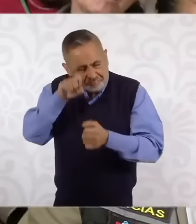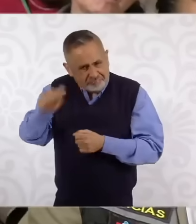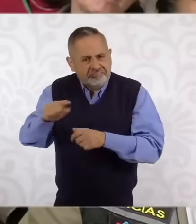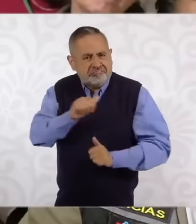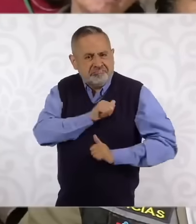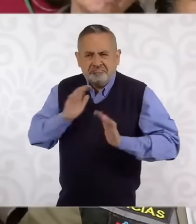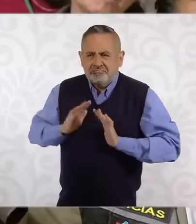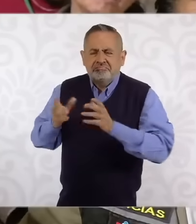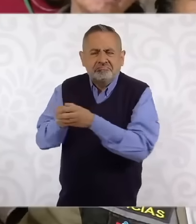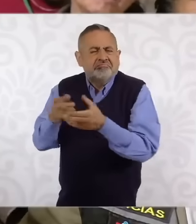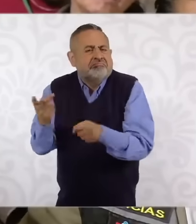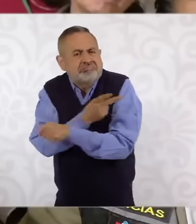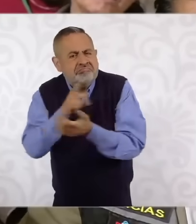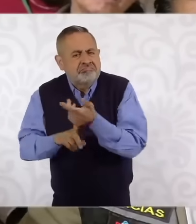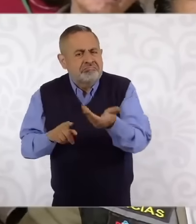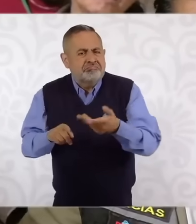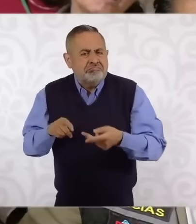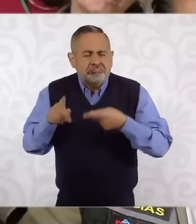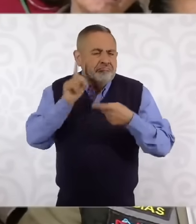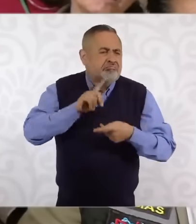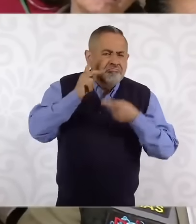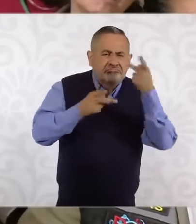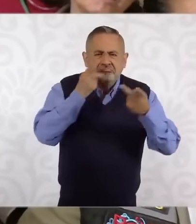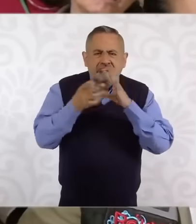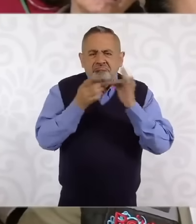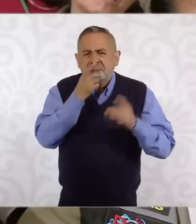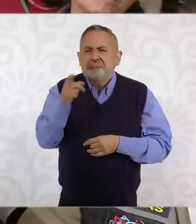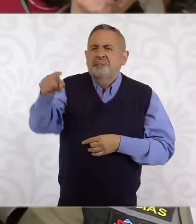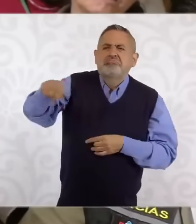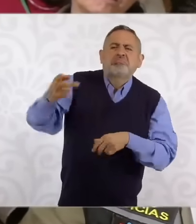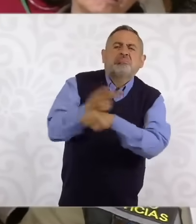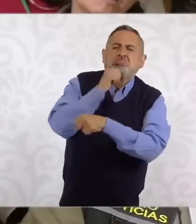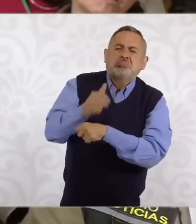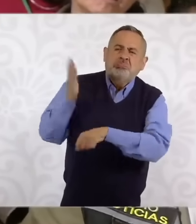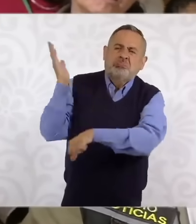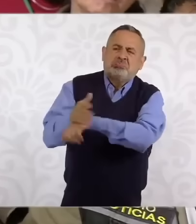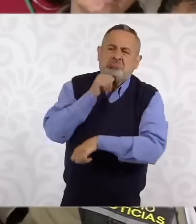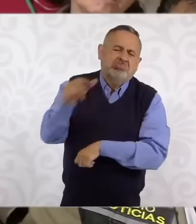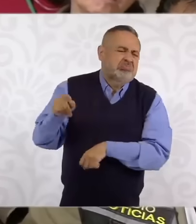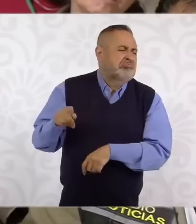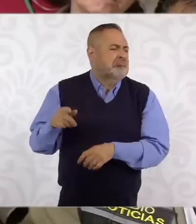ha pasado? ¿Por qué hablan ellos de que hay impunidad? Y cómo se están llevando estos casos,